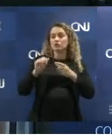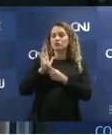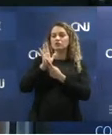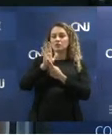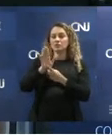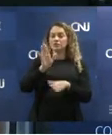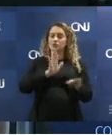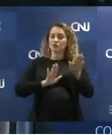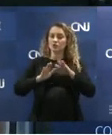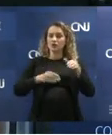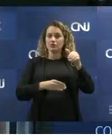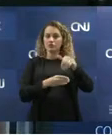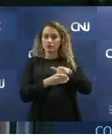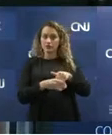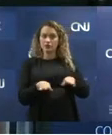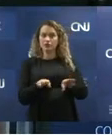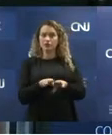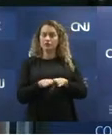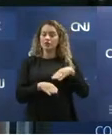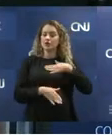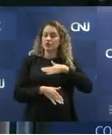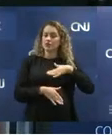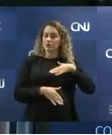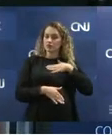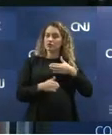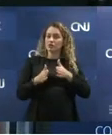E gostaria de pedir vênia licença para cumprimentar o conselheiro federal